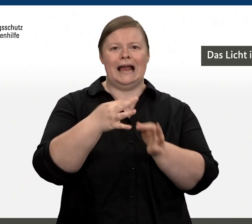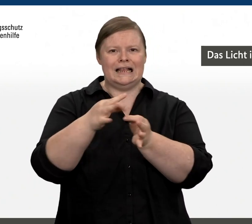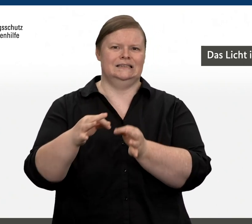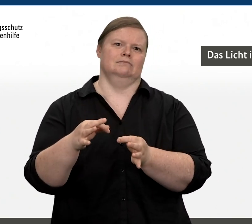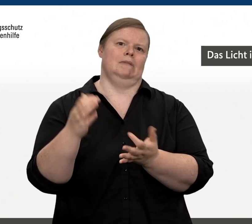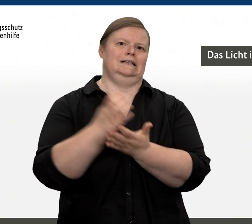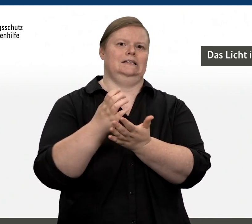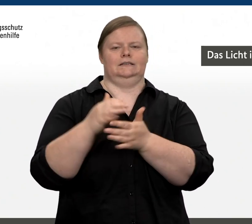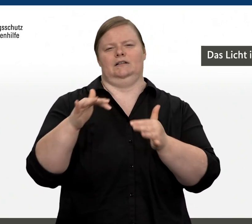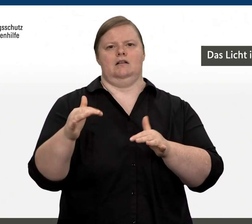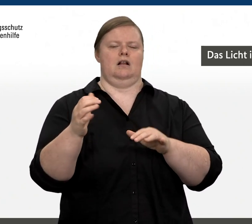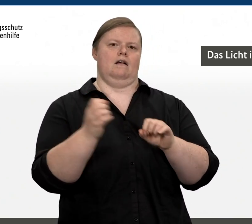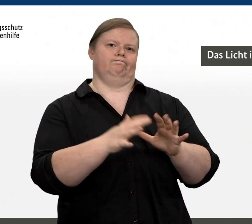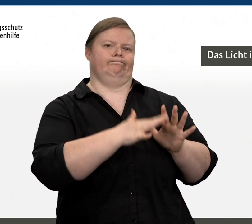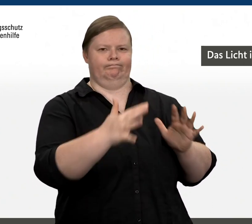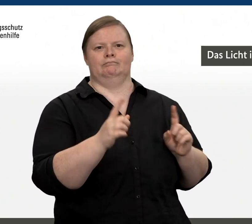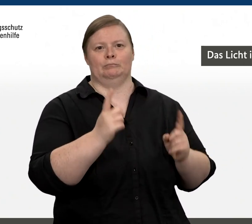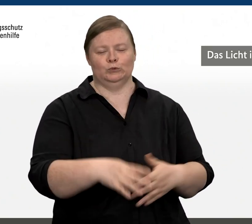Kerzen etc. im Haus.